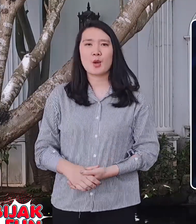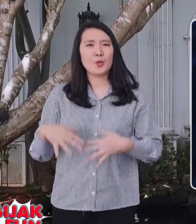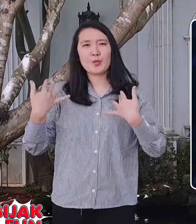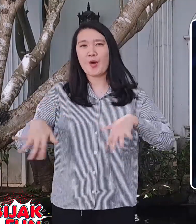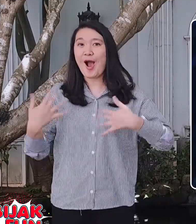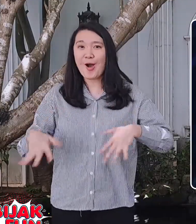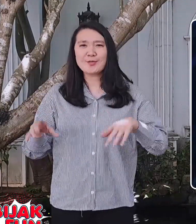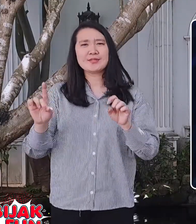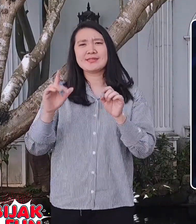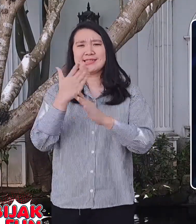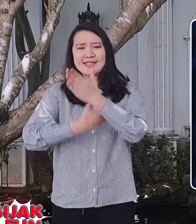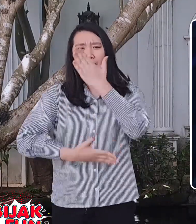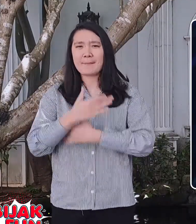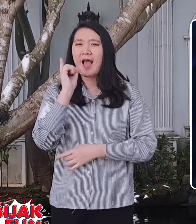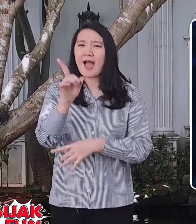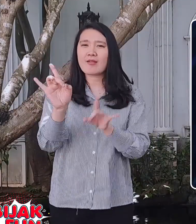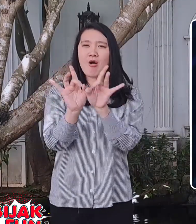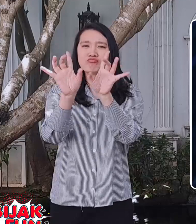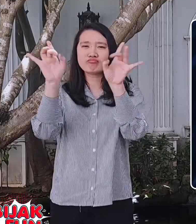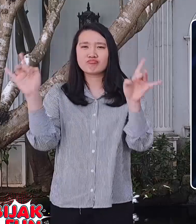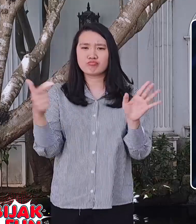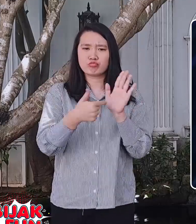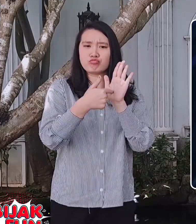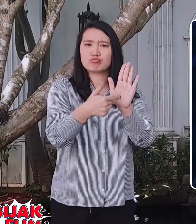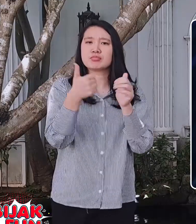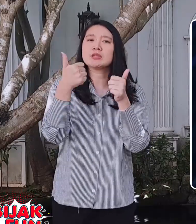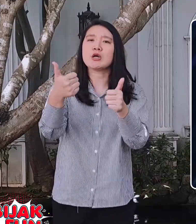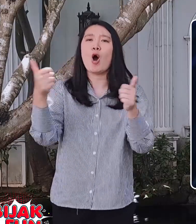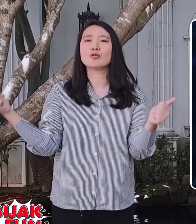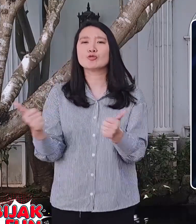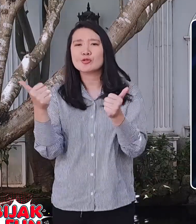Wow disabilitas ada macam- macam yang buktikan bisa sukses,